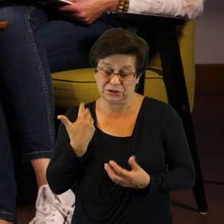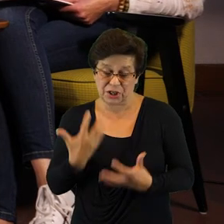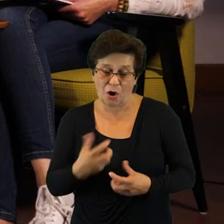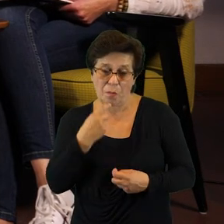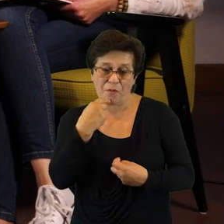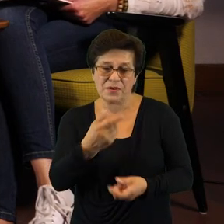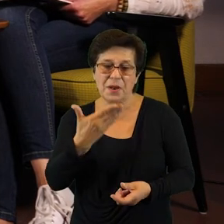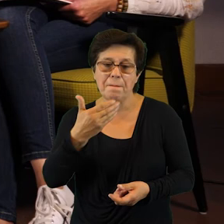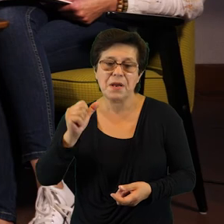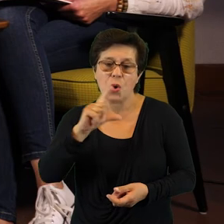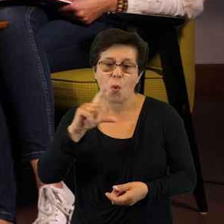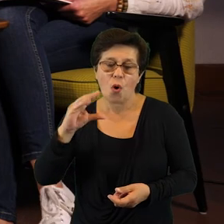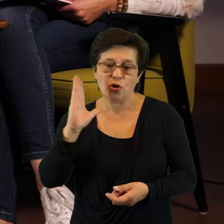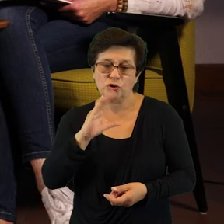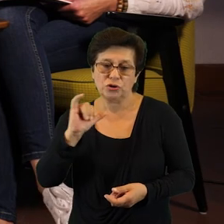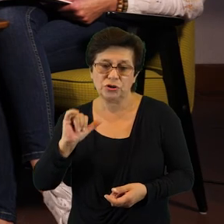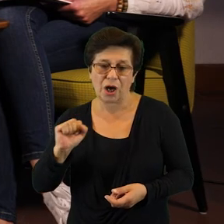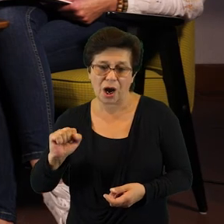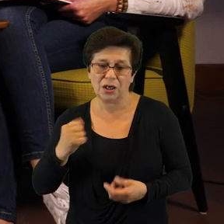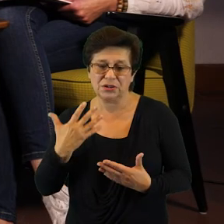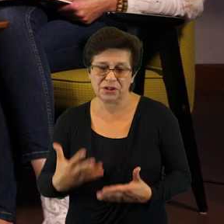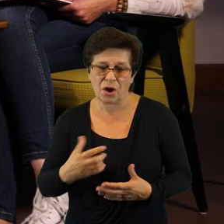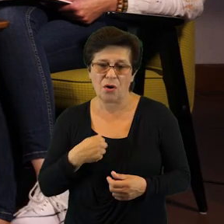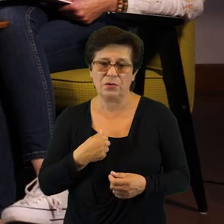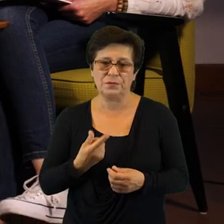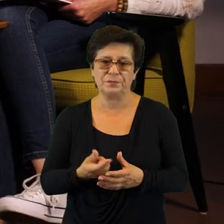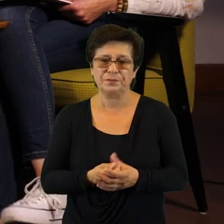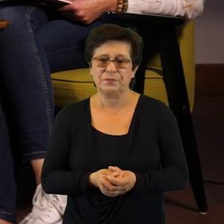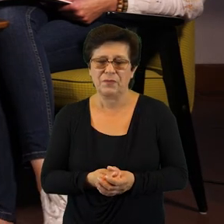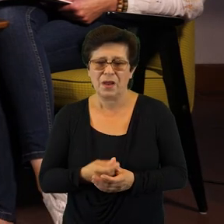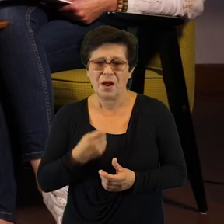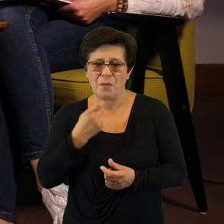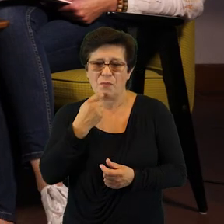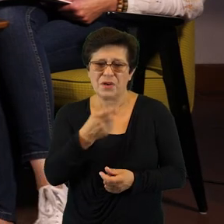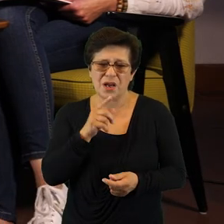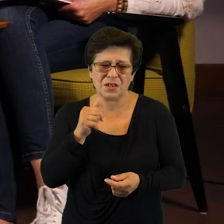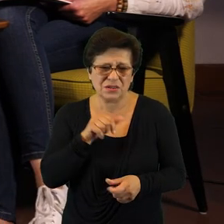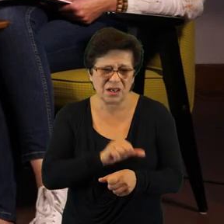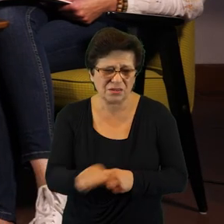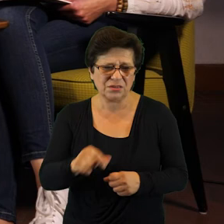potępiając go i zarzucając mu jakieś niesłychane rzeczy, że jest wrogiem ludu polskiego.